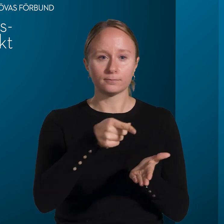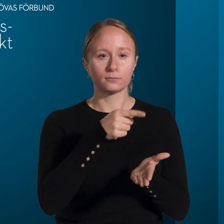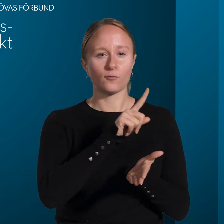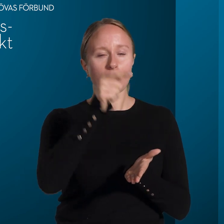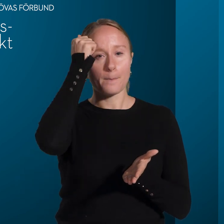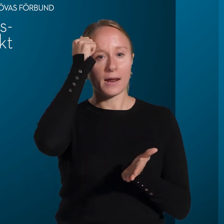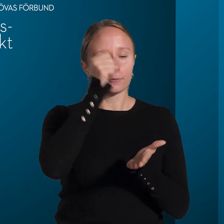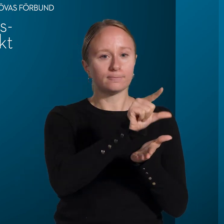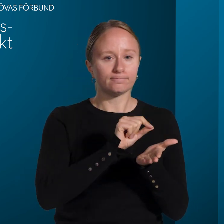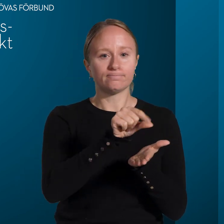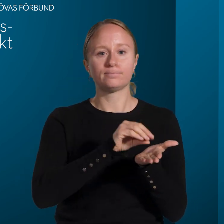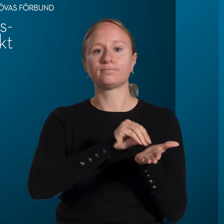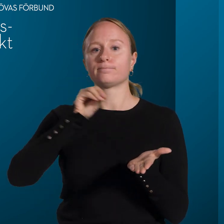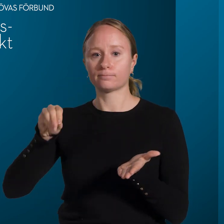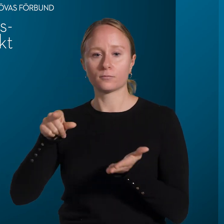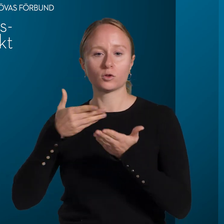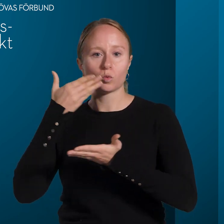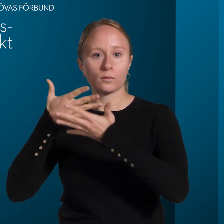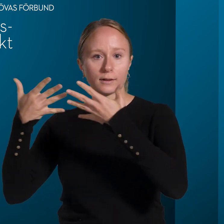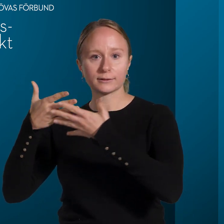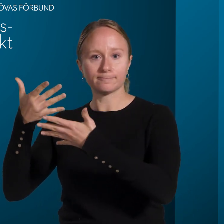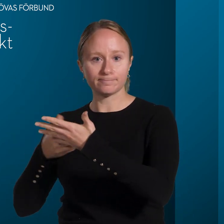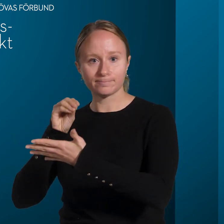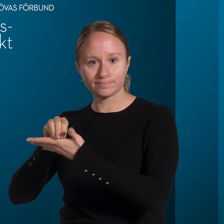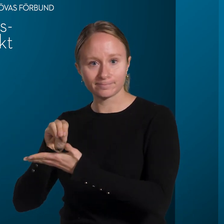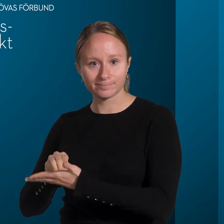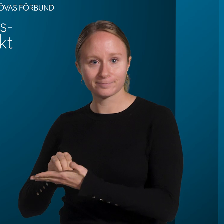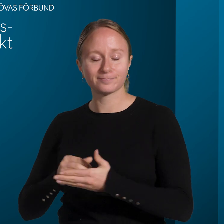som berättats i projektets intervjuer.